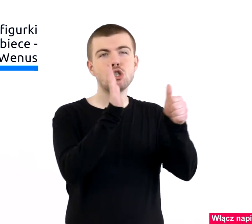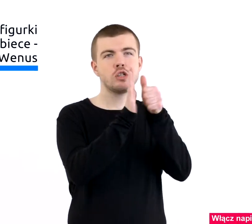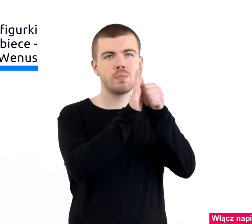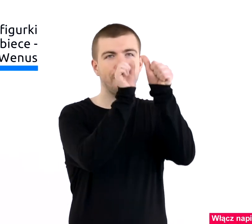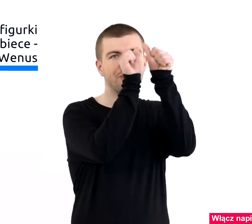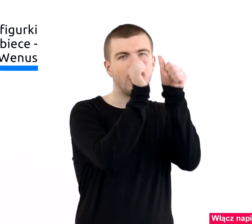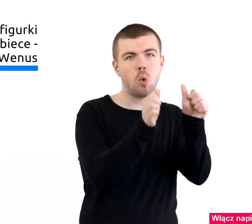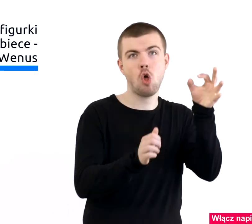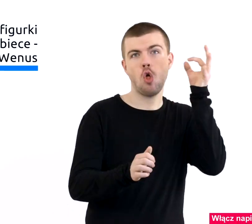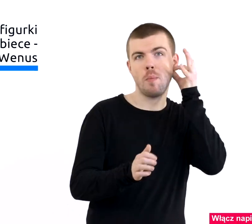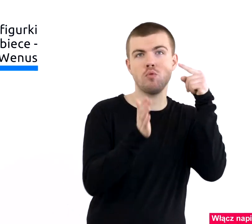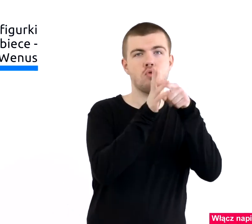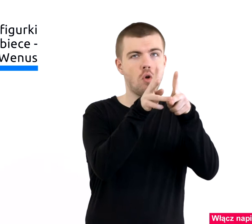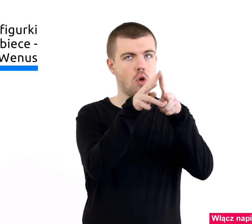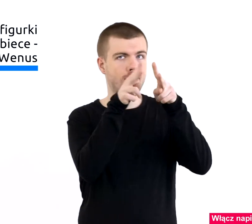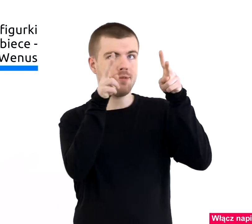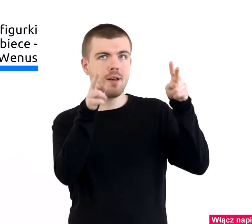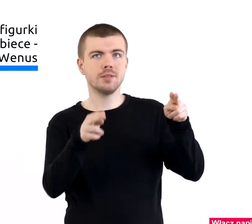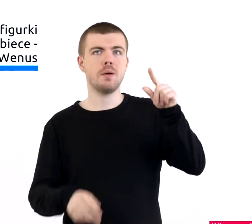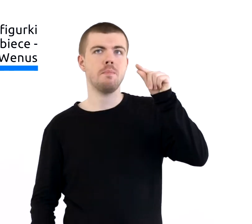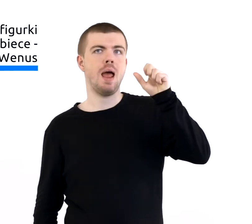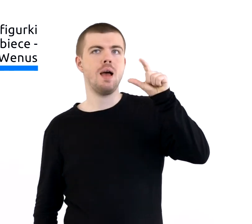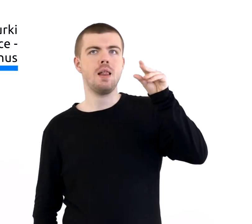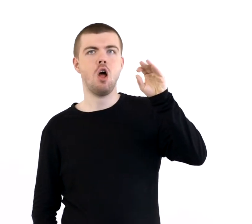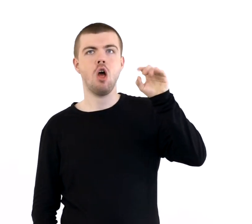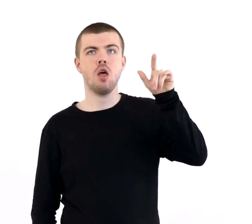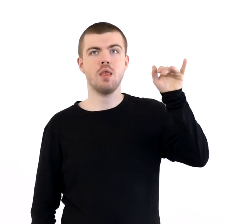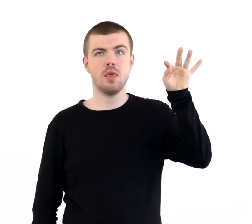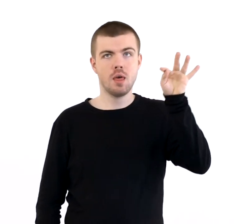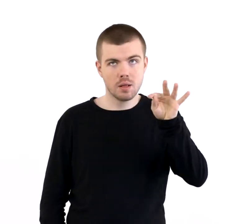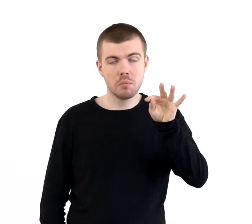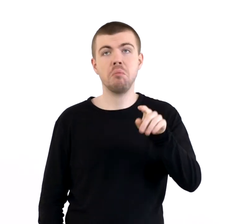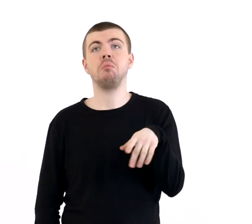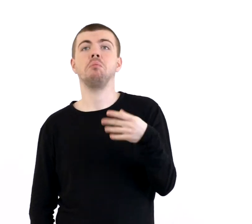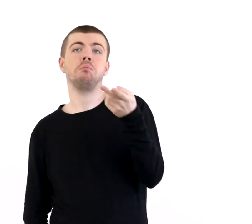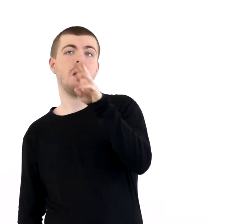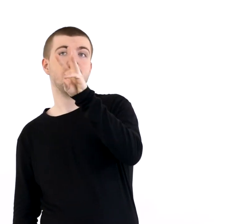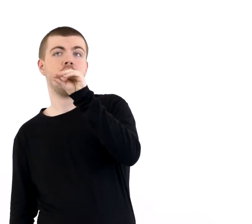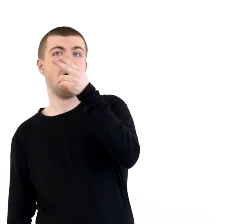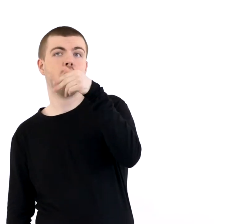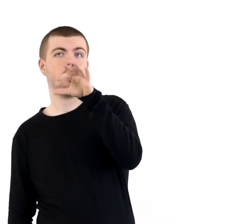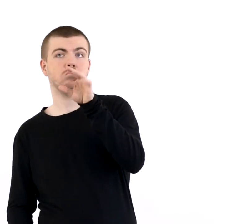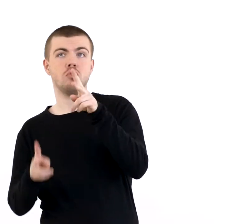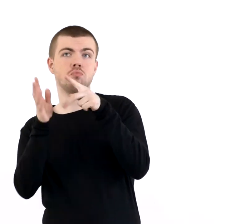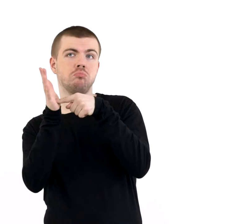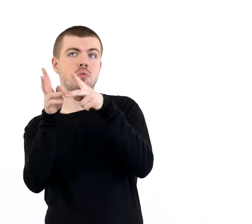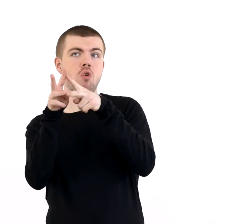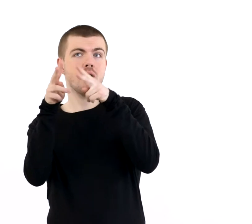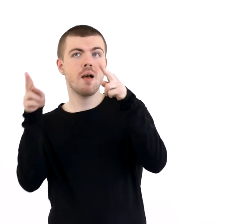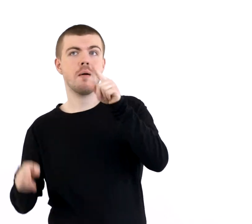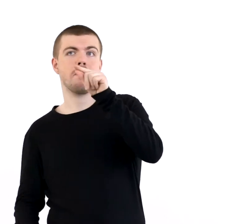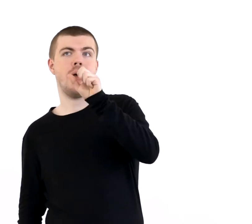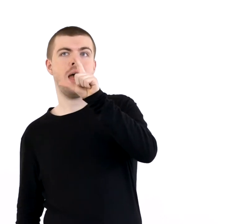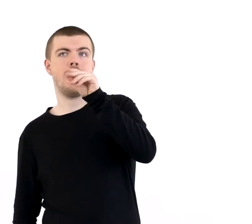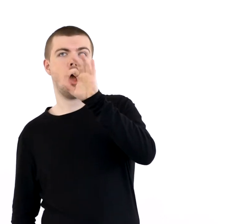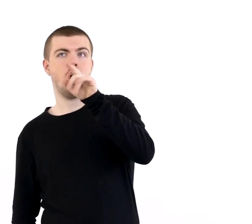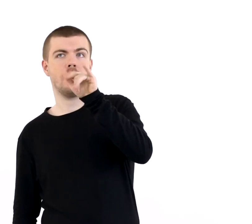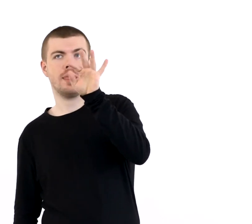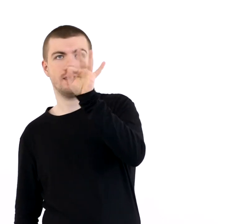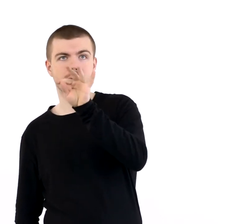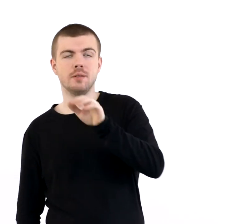Paleolityczne figurki kobiece – paleolityczne Wenus